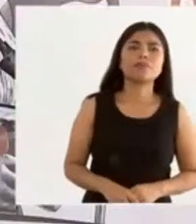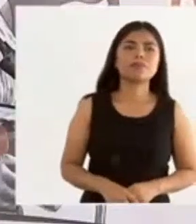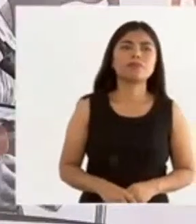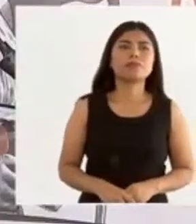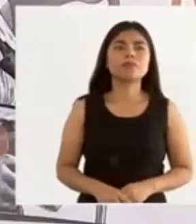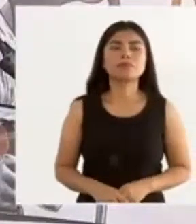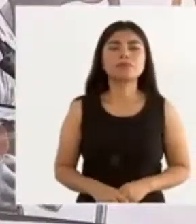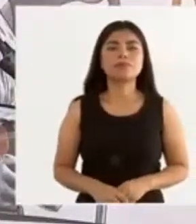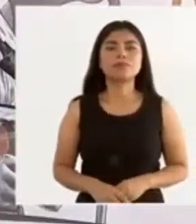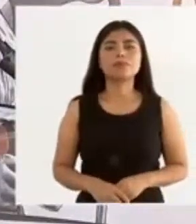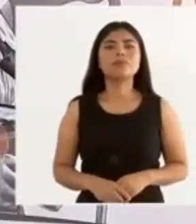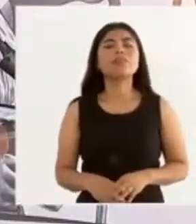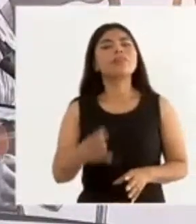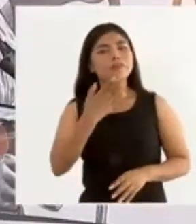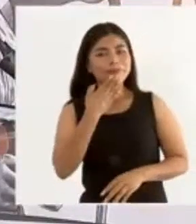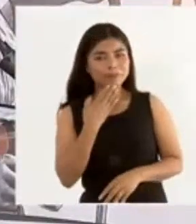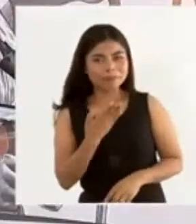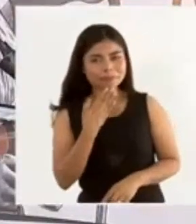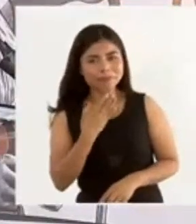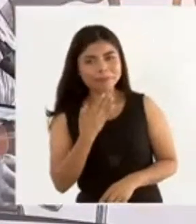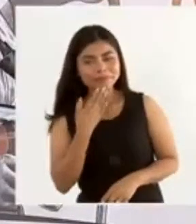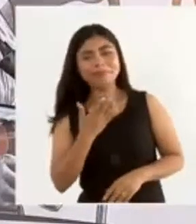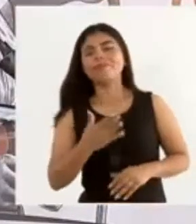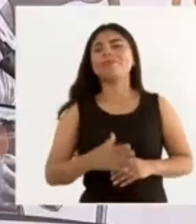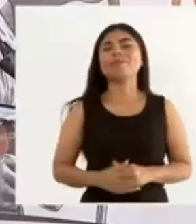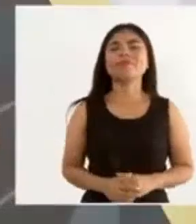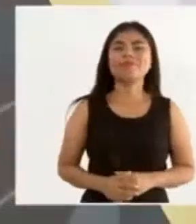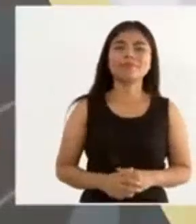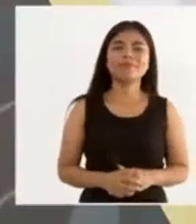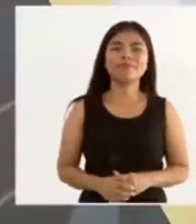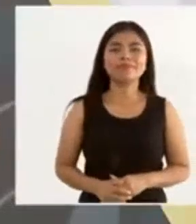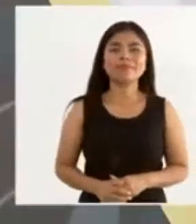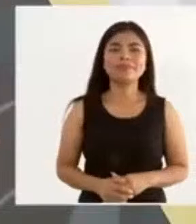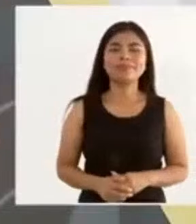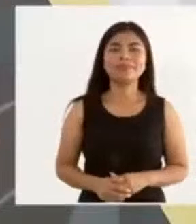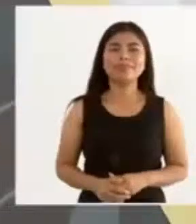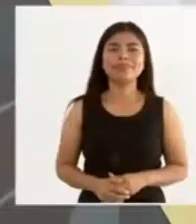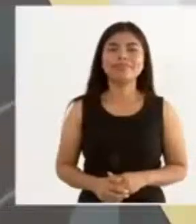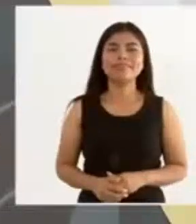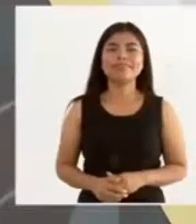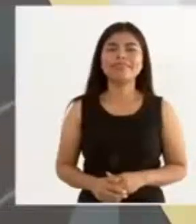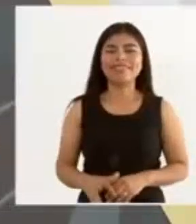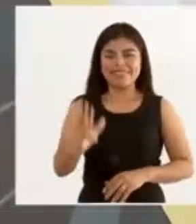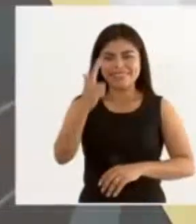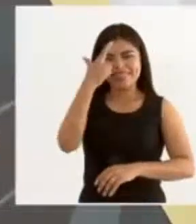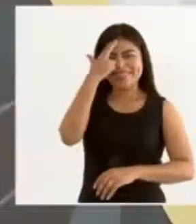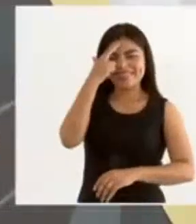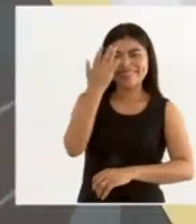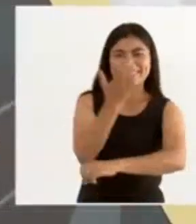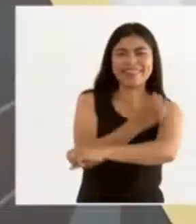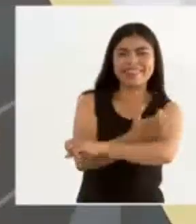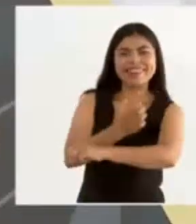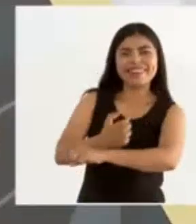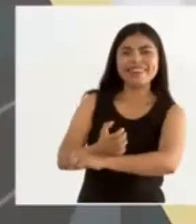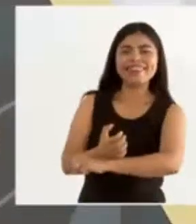y vamos bien, vamos muy bien, como diría nuestra compañera Delfina Gómez,